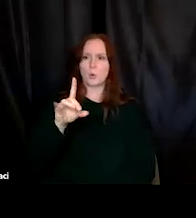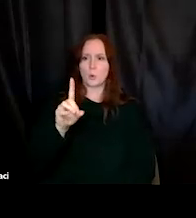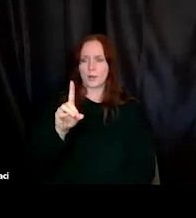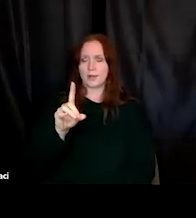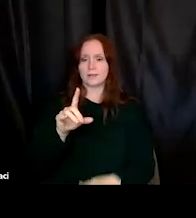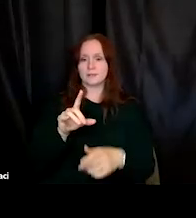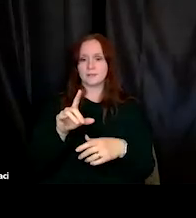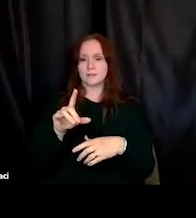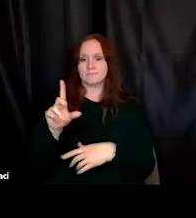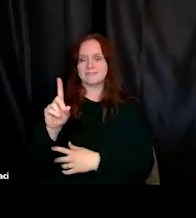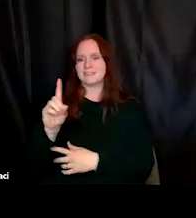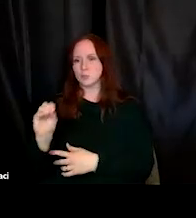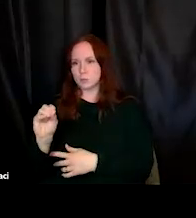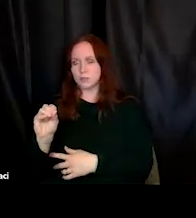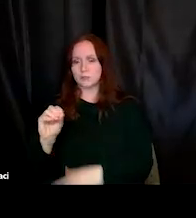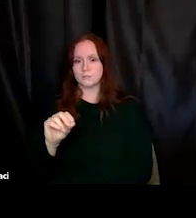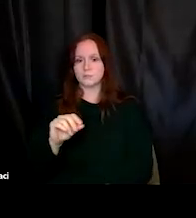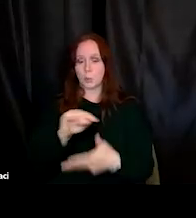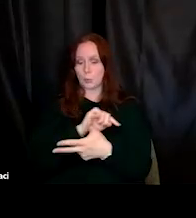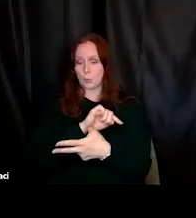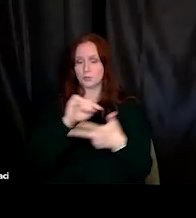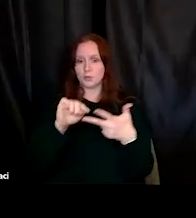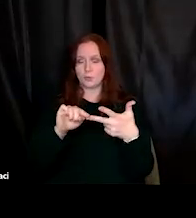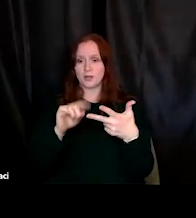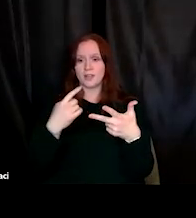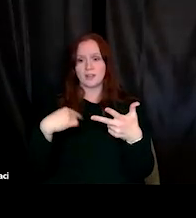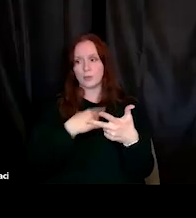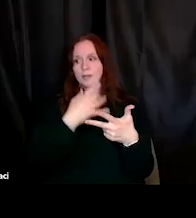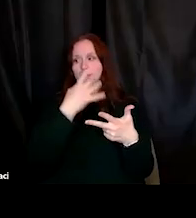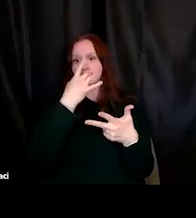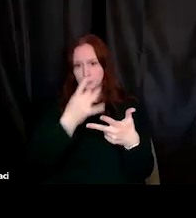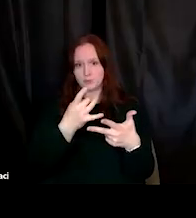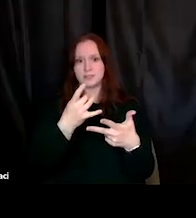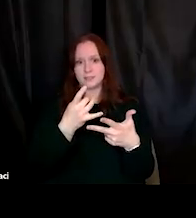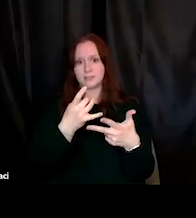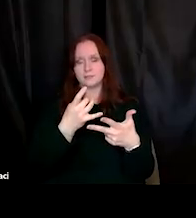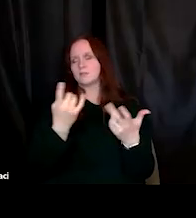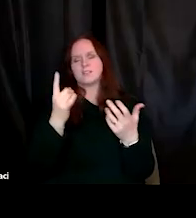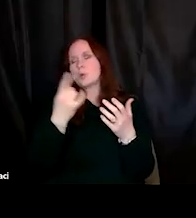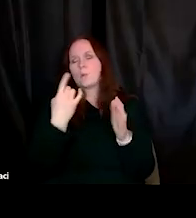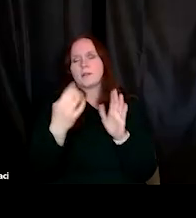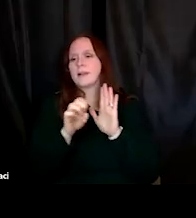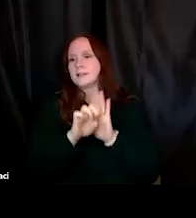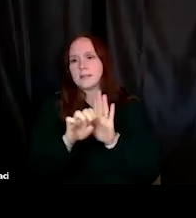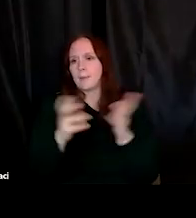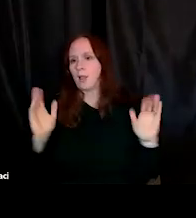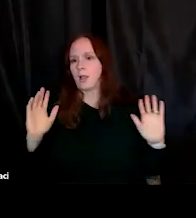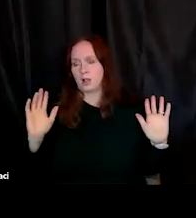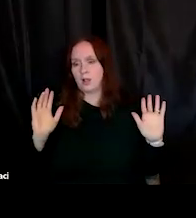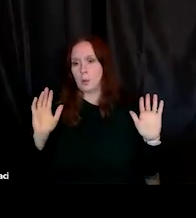Muy bien. Es algo maravilloso que hemos podido establecer con las oficinas de campo de la SSA